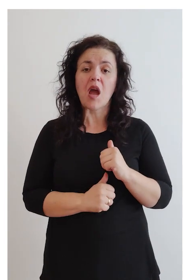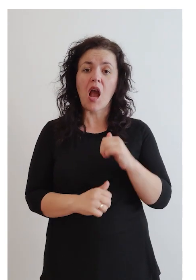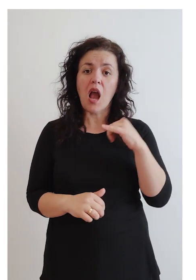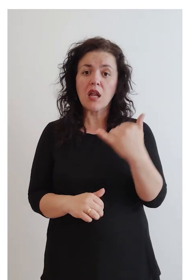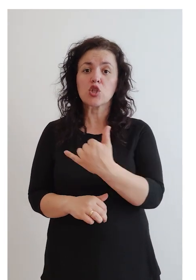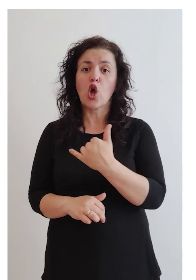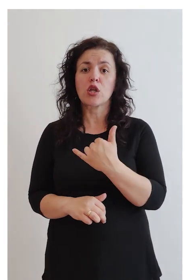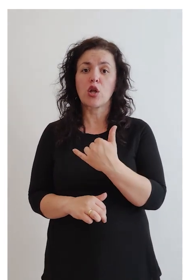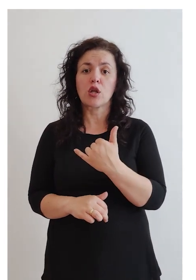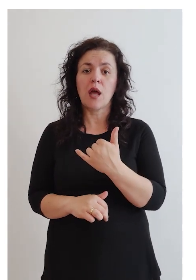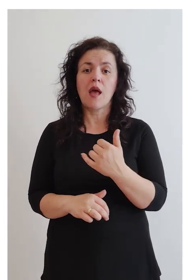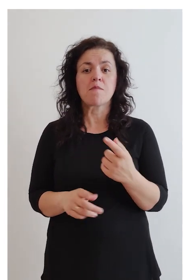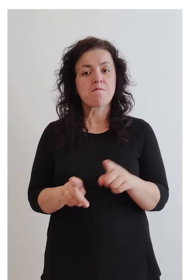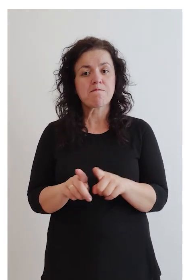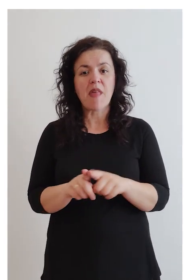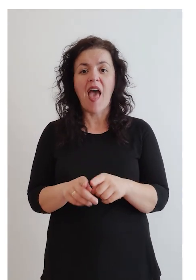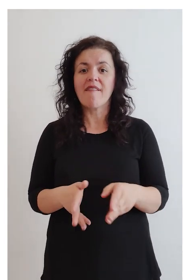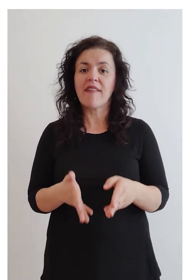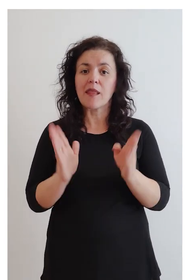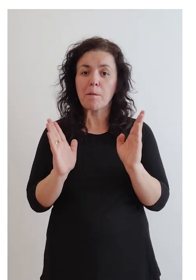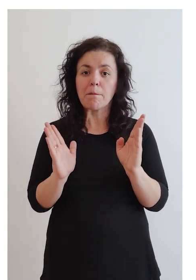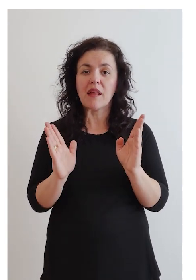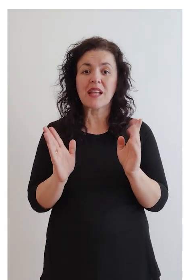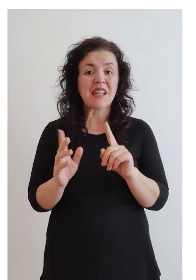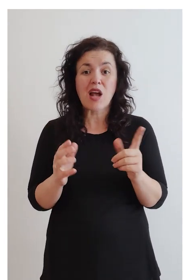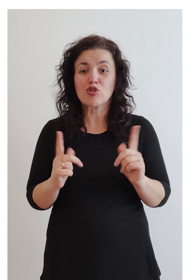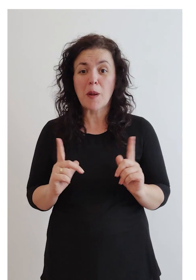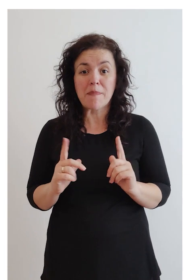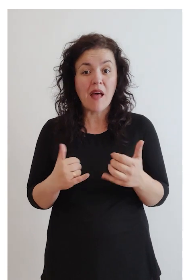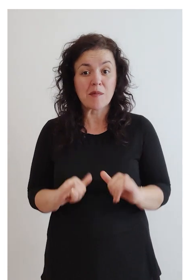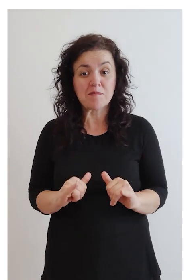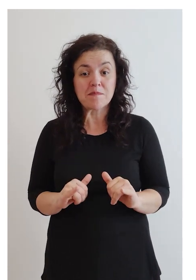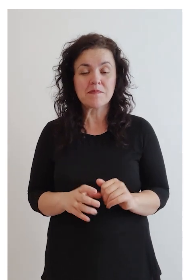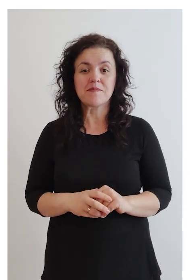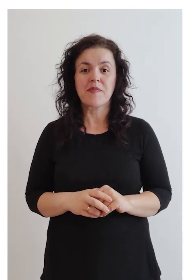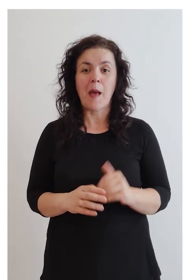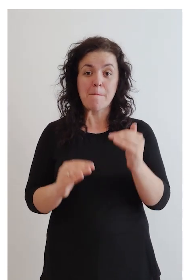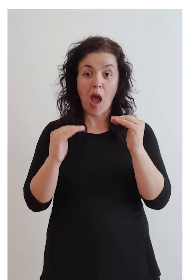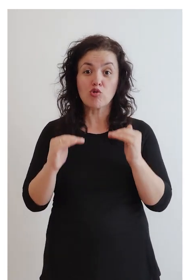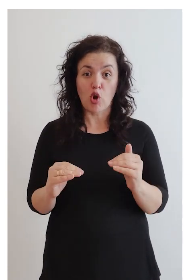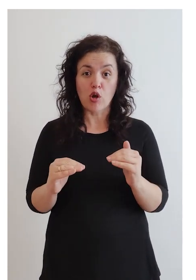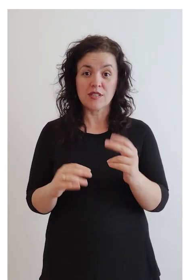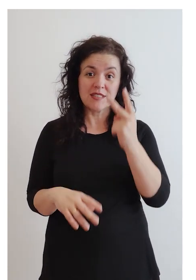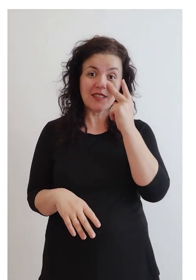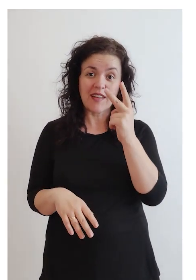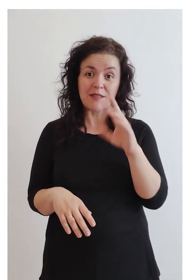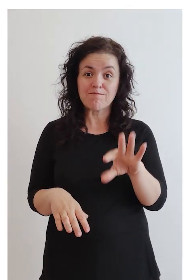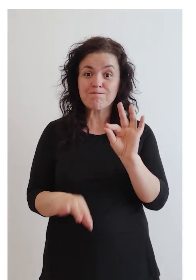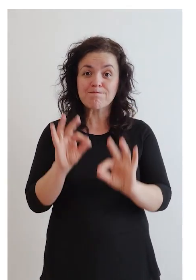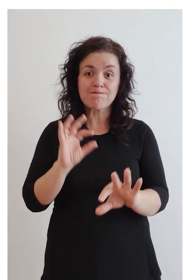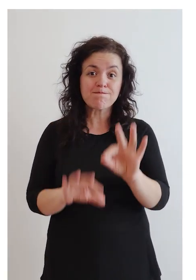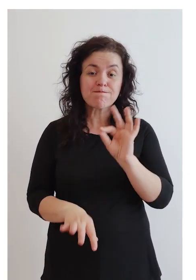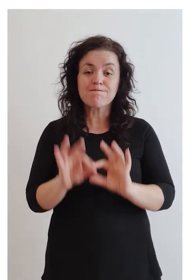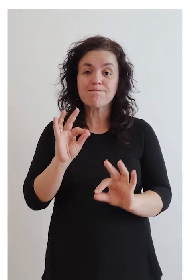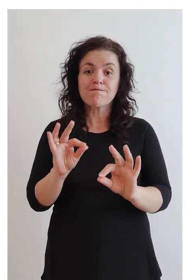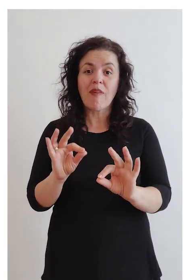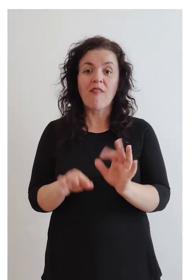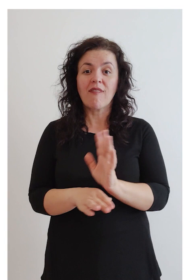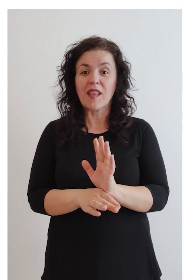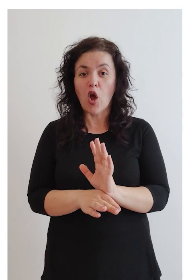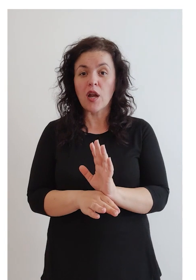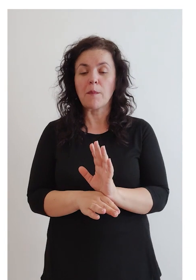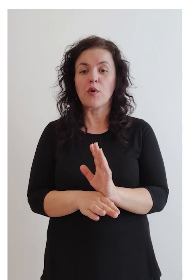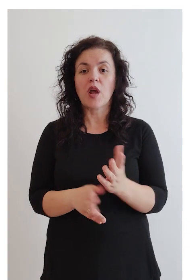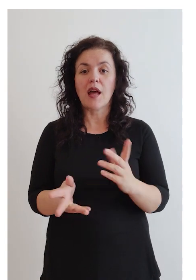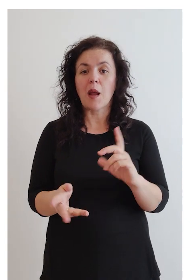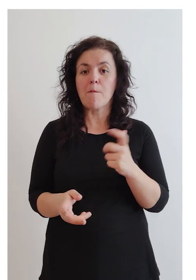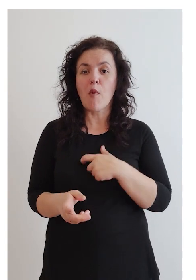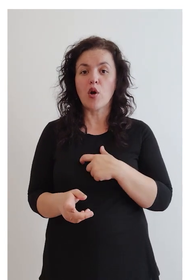Mai jos se pot găsi câteva exemple de videoclipuri care pot declașa căutarea în continuare a informațiilor relevante